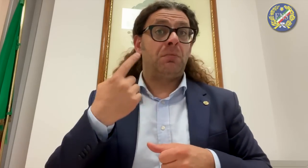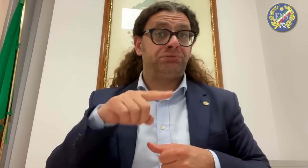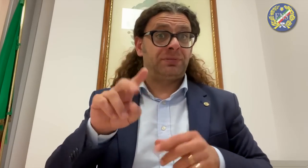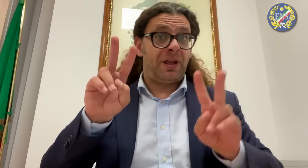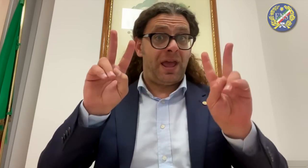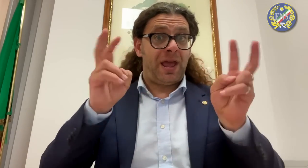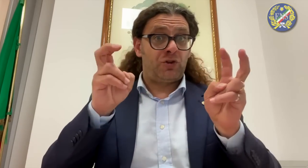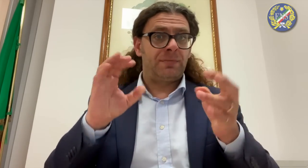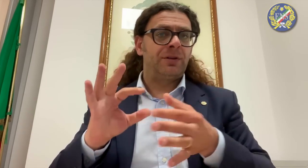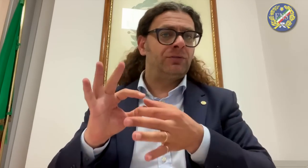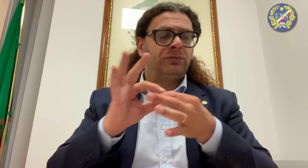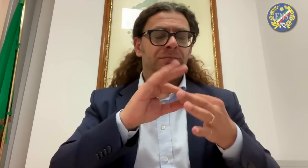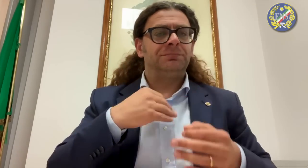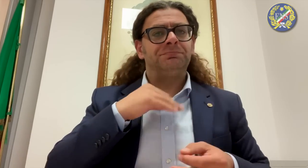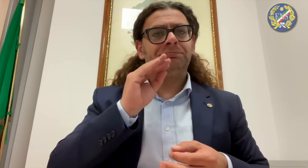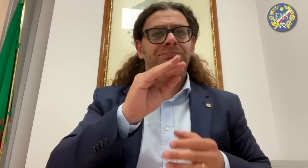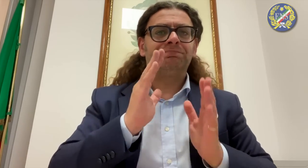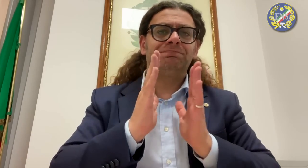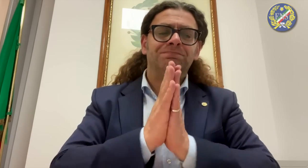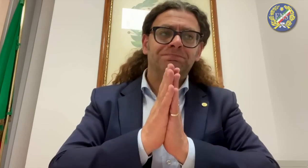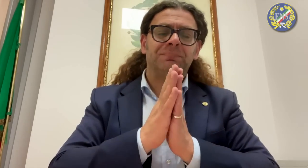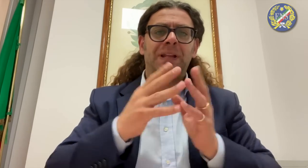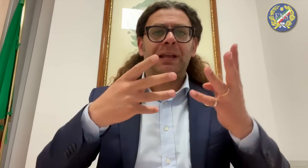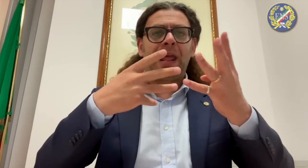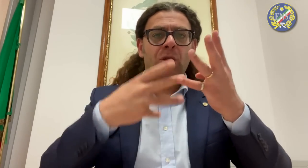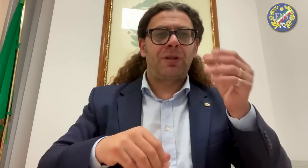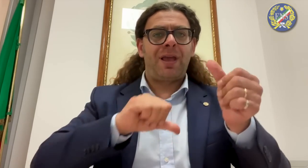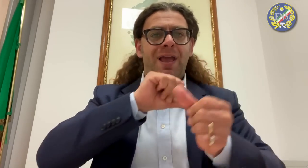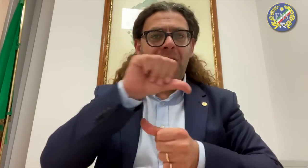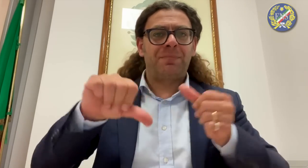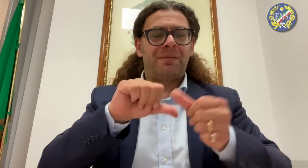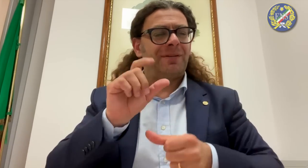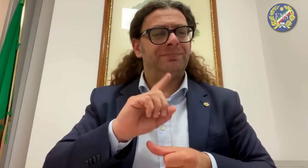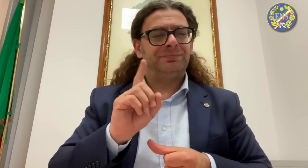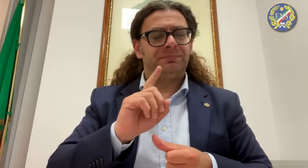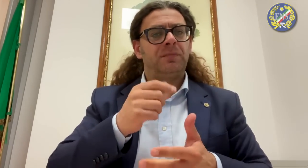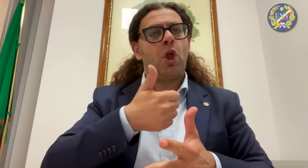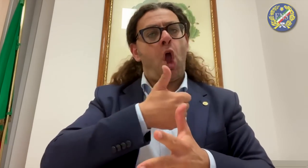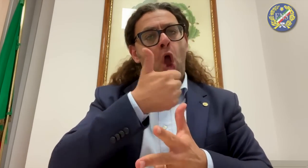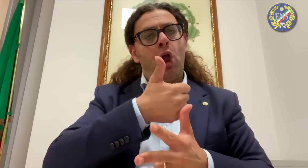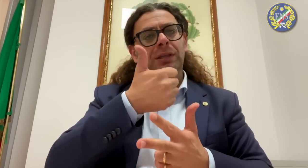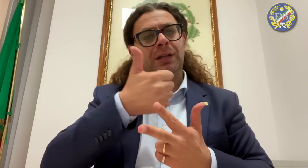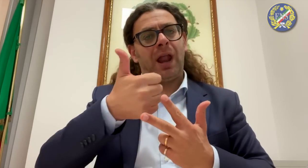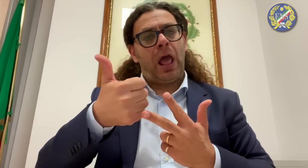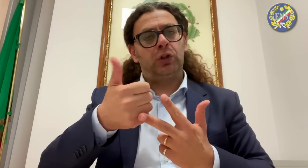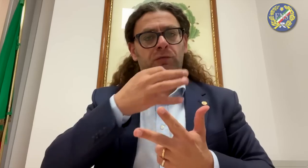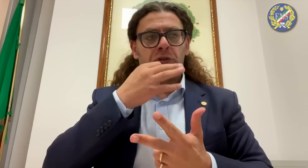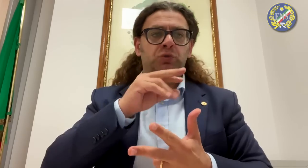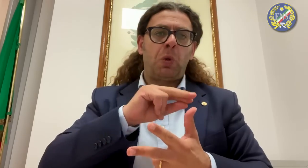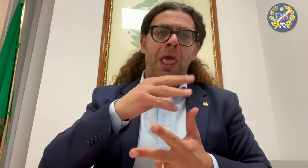Questo si ricollega alla più generale raccomandazione formulata da parte mia al Ministero di non prevedere la continua sostituzione degli insegnanti, bensì di